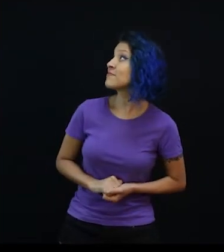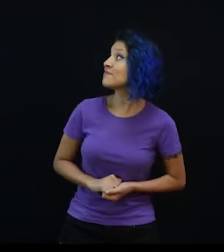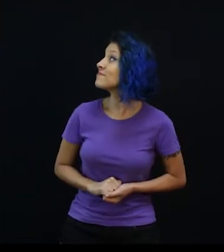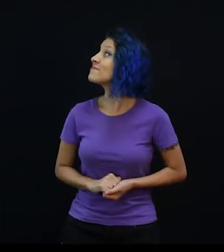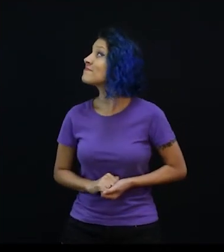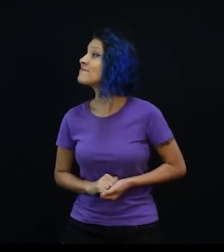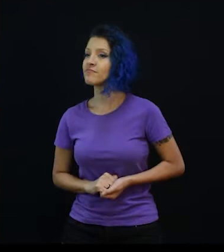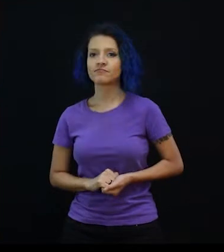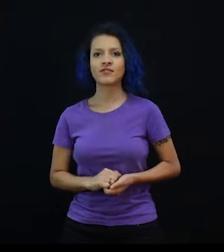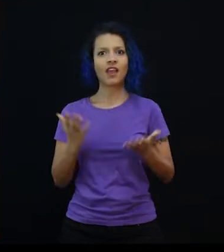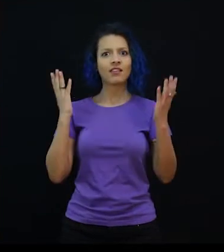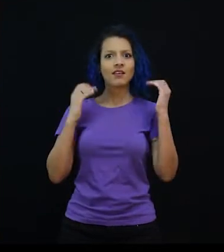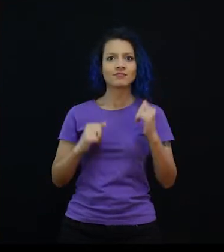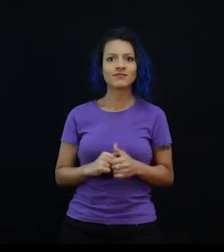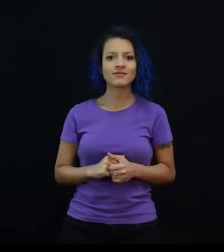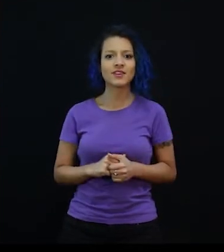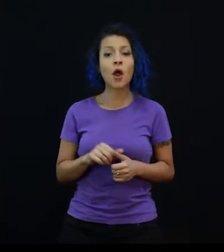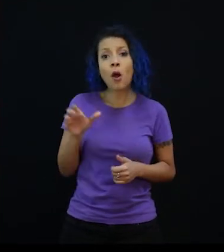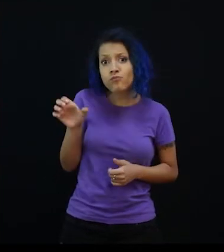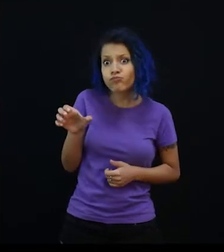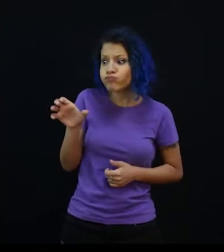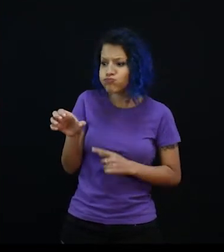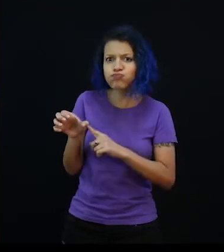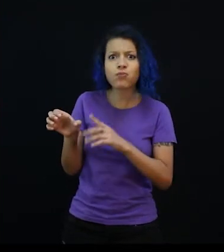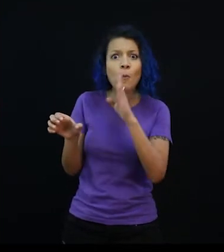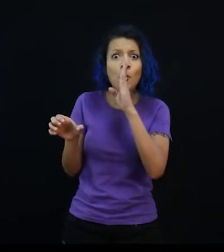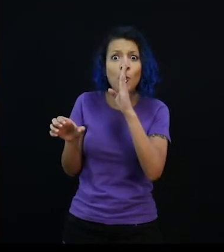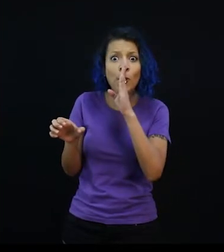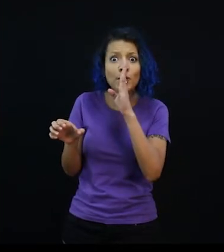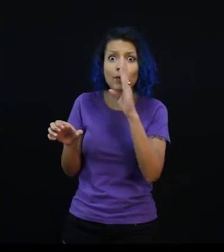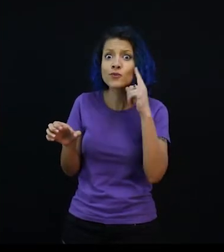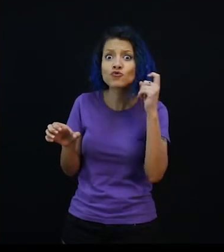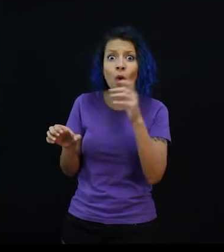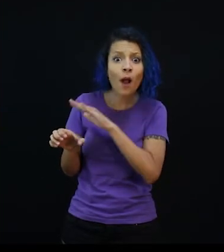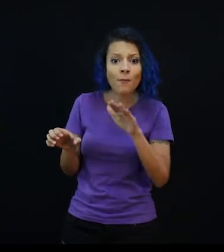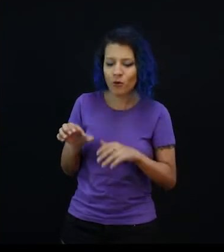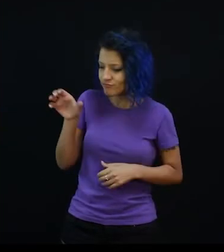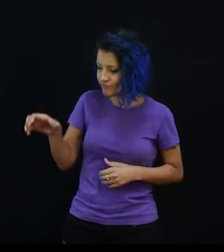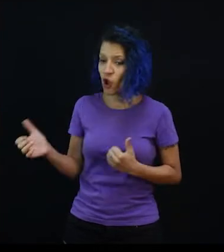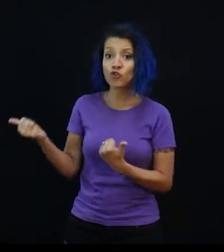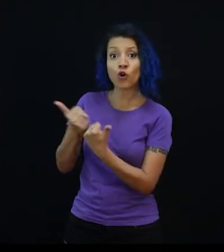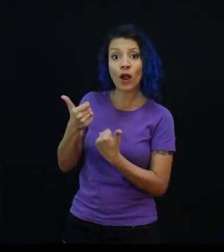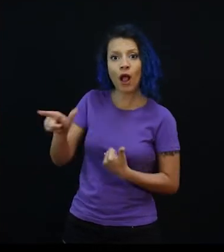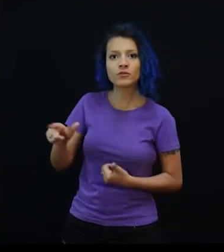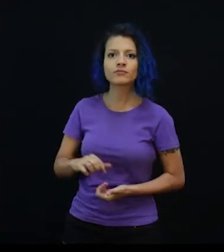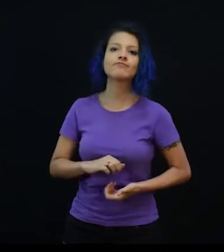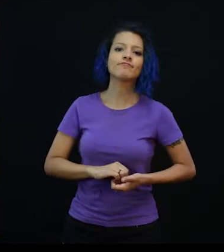Eita! O meu porco ficou mudo. Vou trocar de porco. Se está sujo...